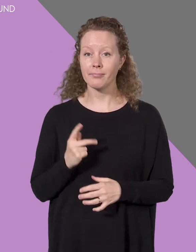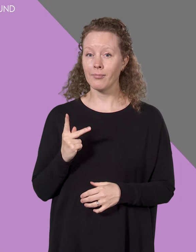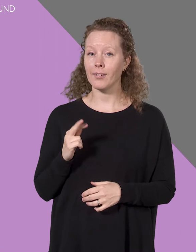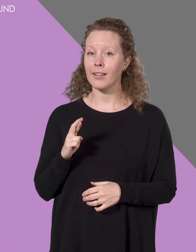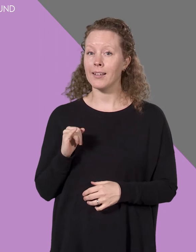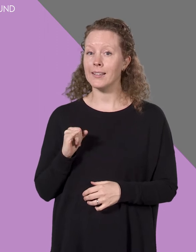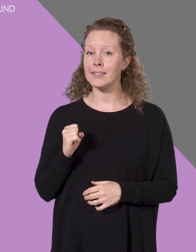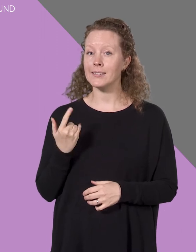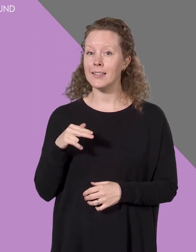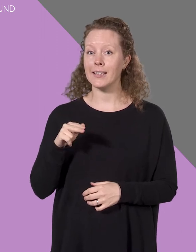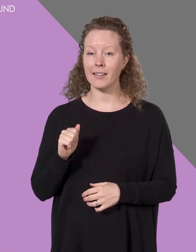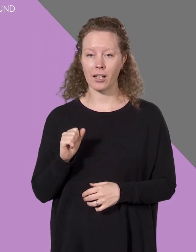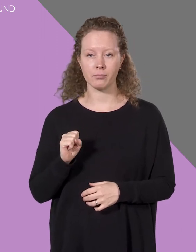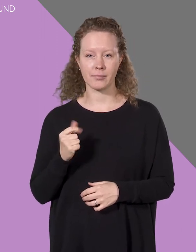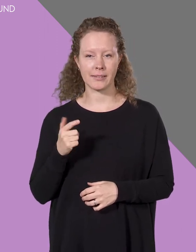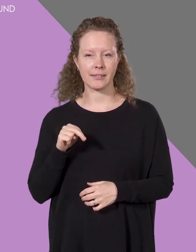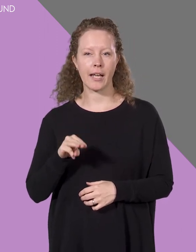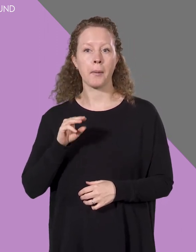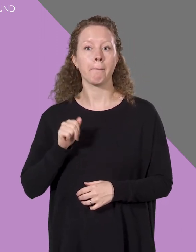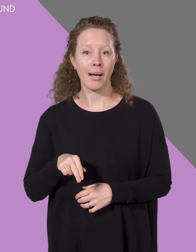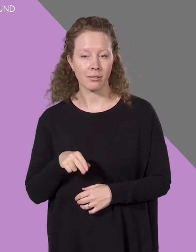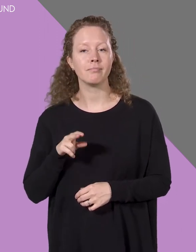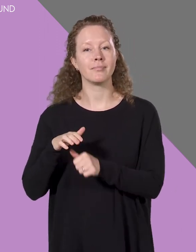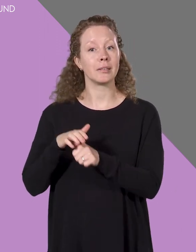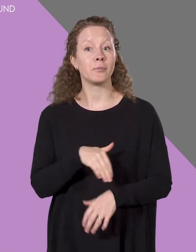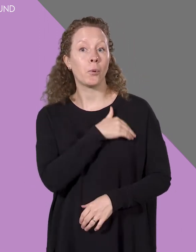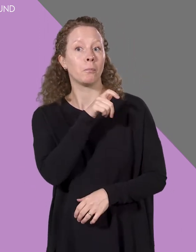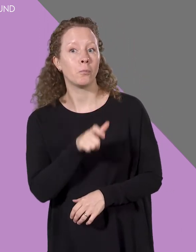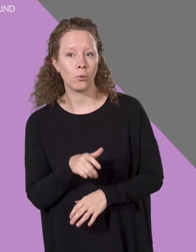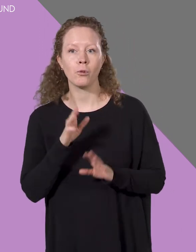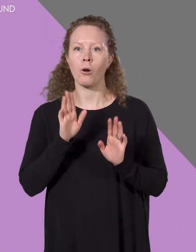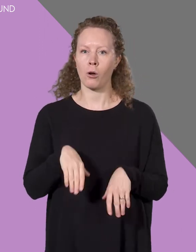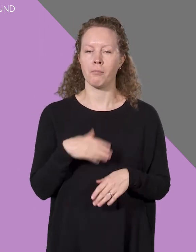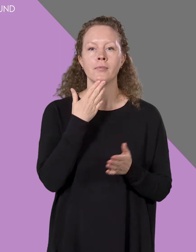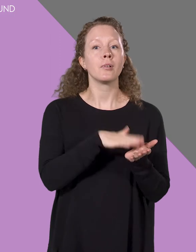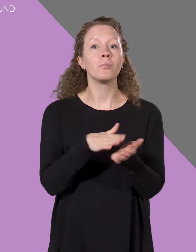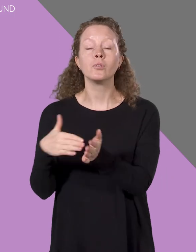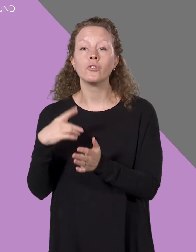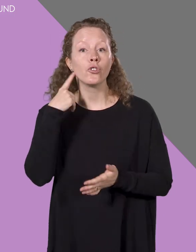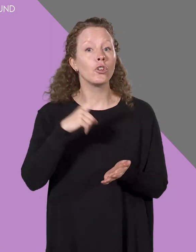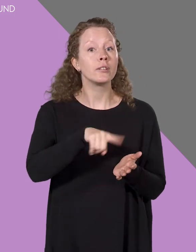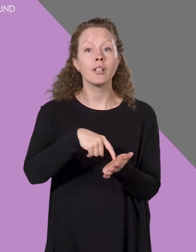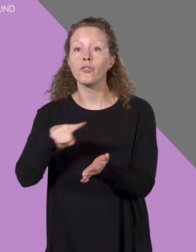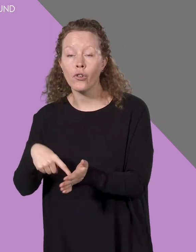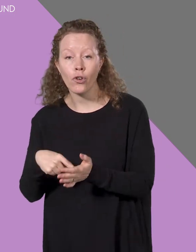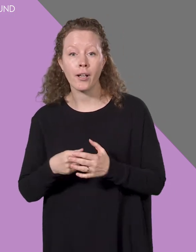Diskrimineringsombudsmannen Kristina Stenman har gett rekommendationer - åt Hörcentralerna.